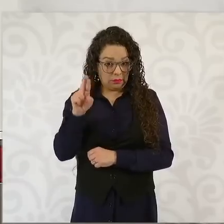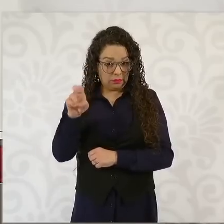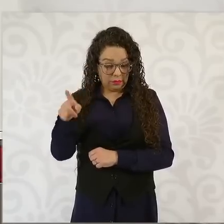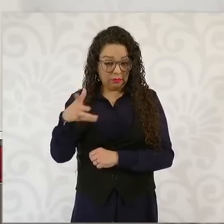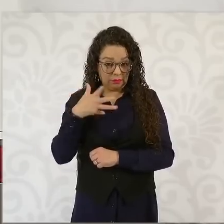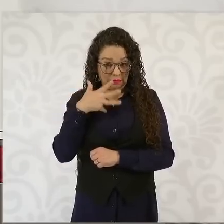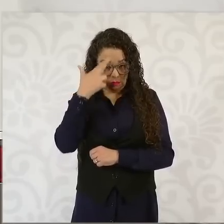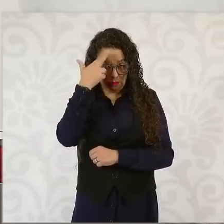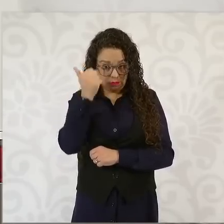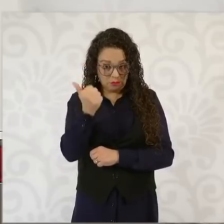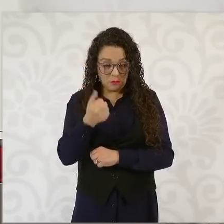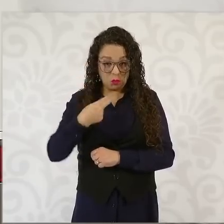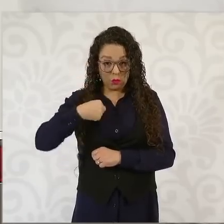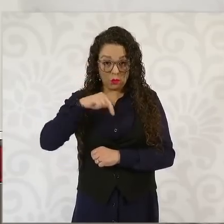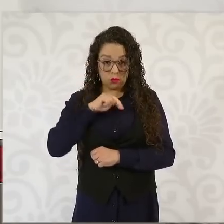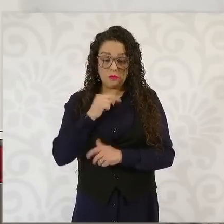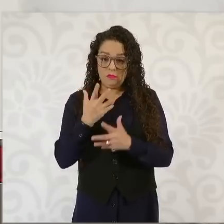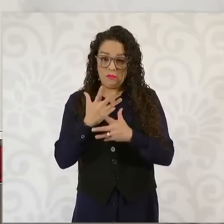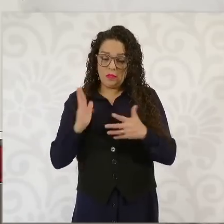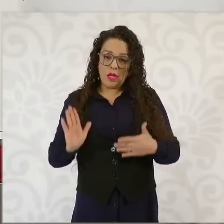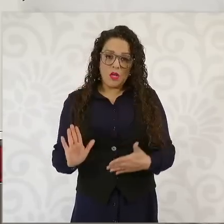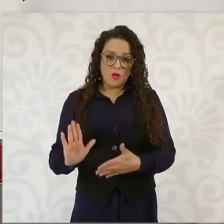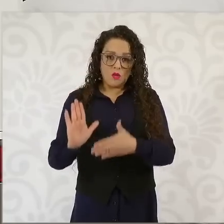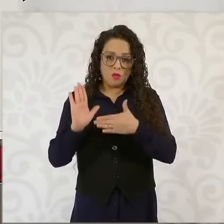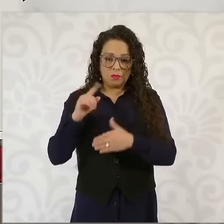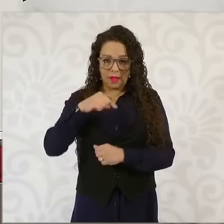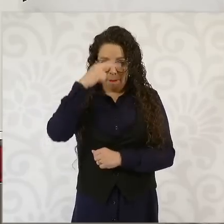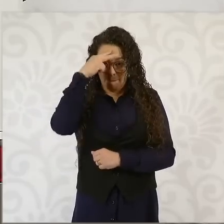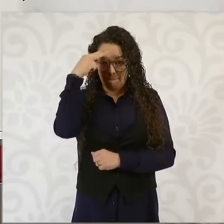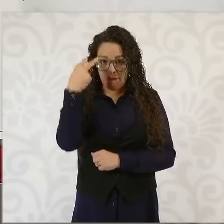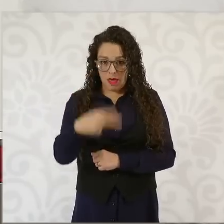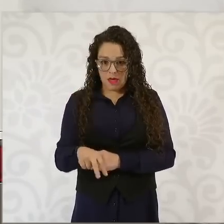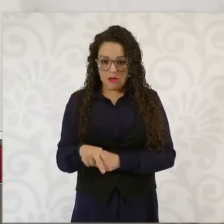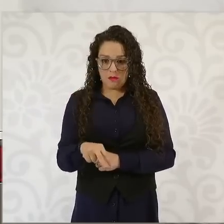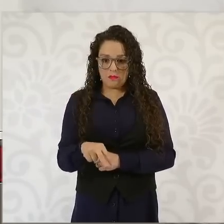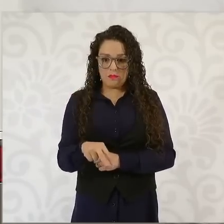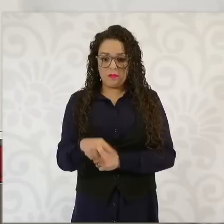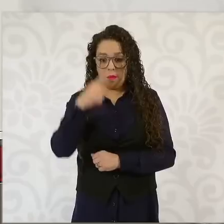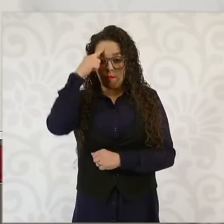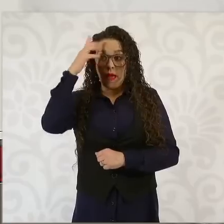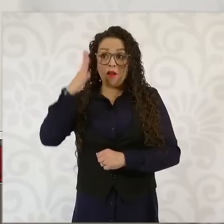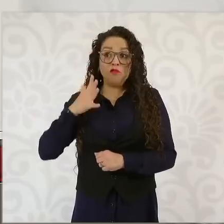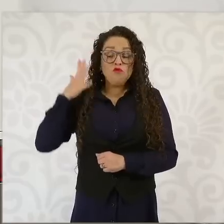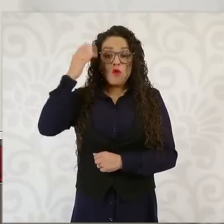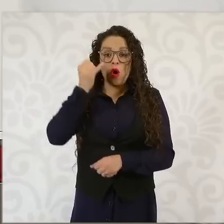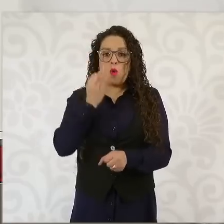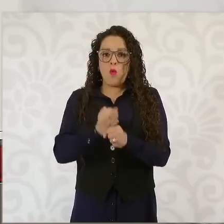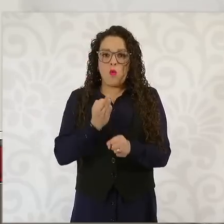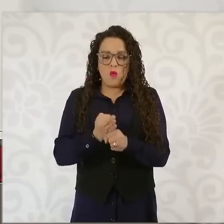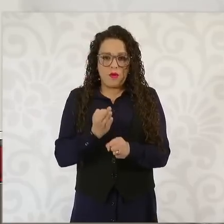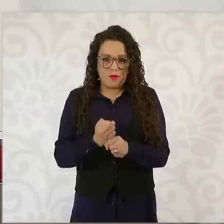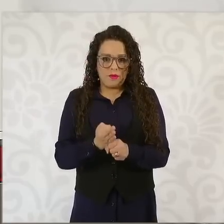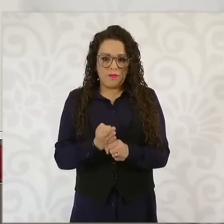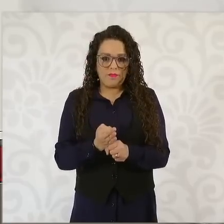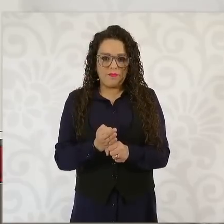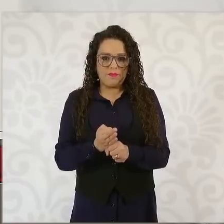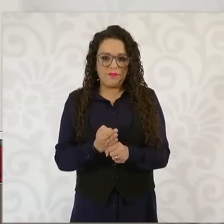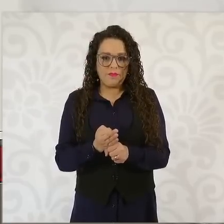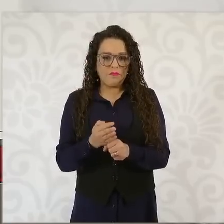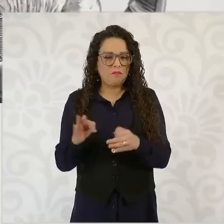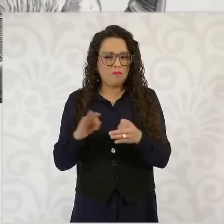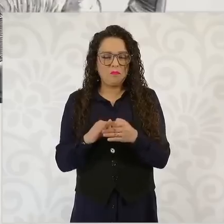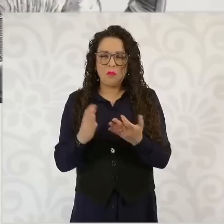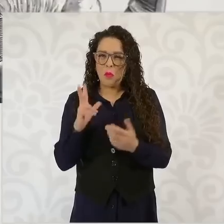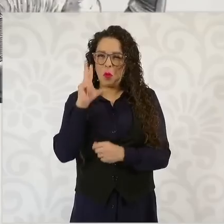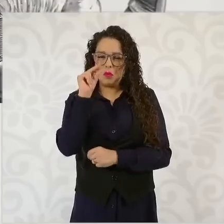con México su gente y Su futuro desde hace casi 80 años ma ha sido parte fundamental del desarrollo